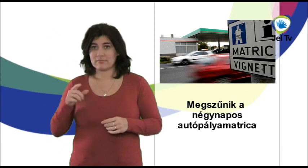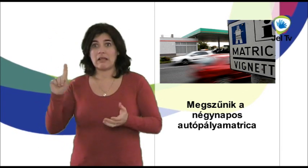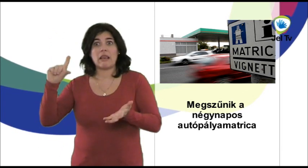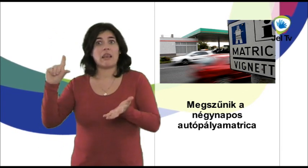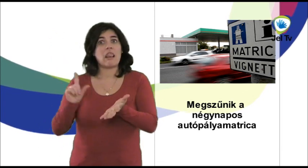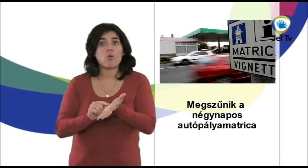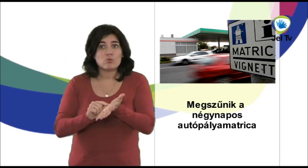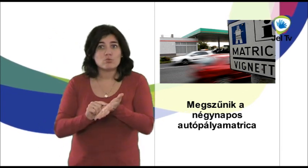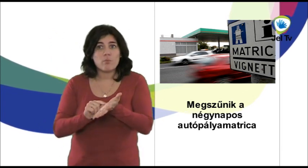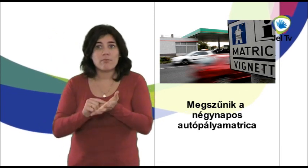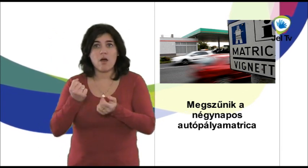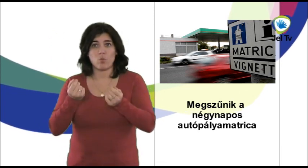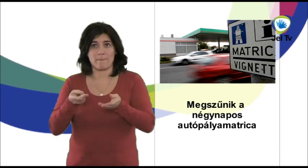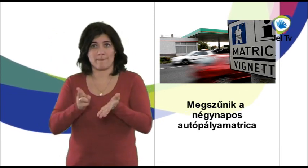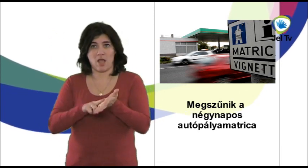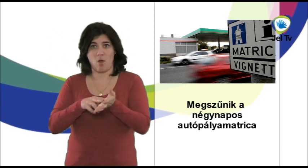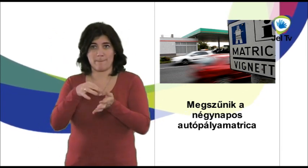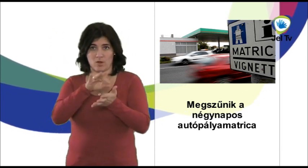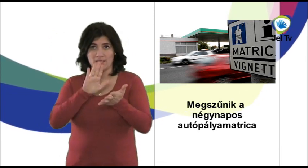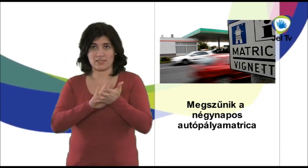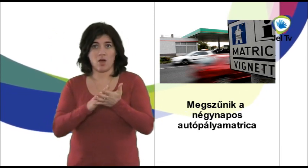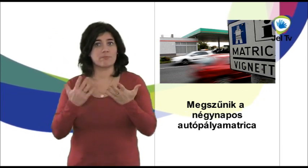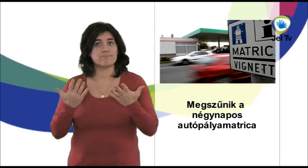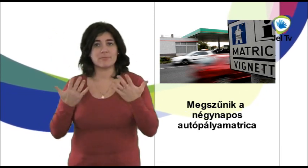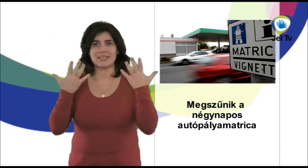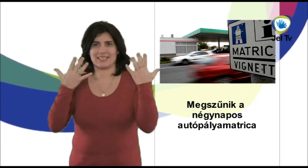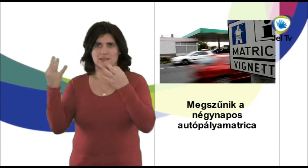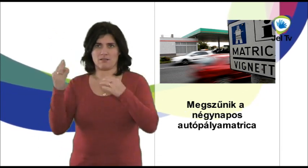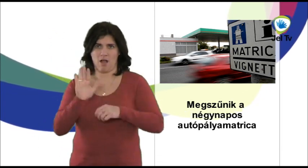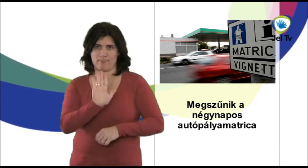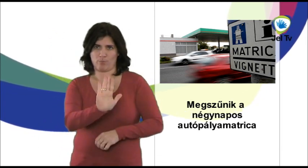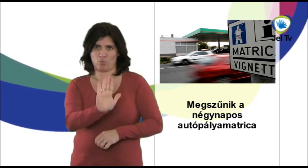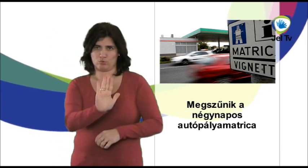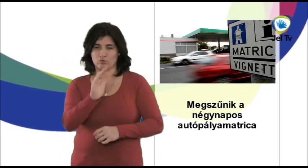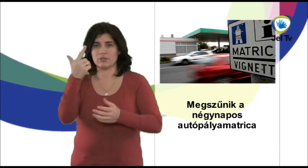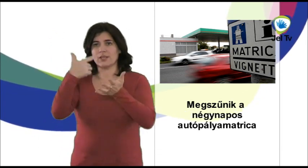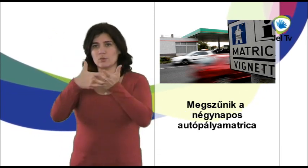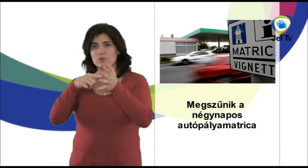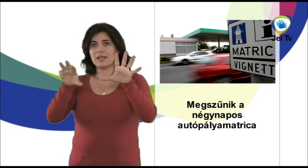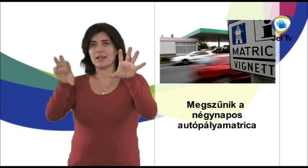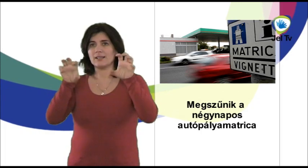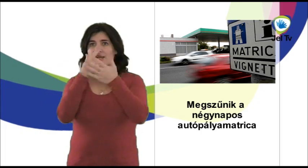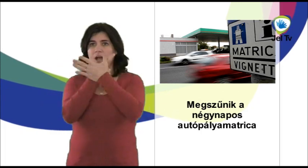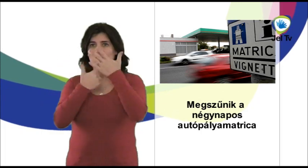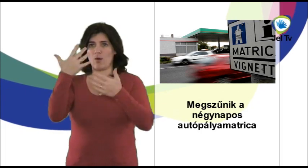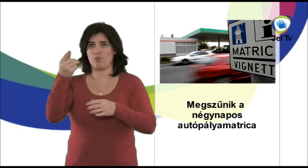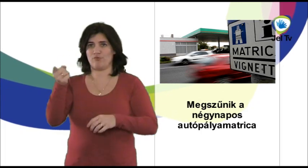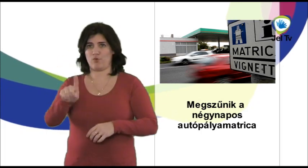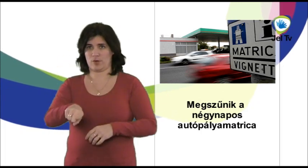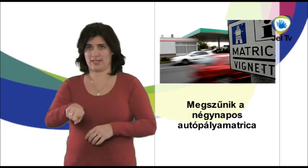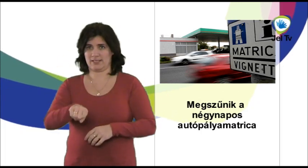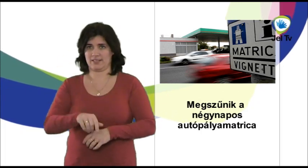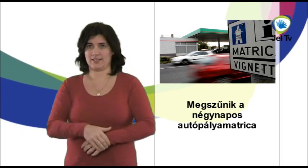Legolcsóbb autópálya-matrica 10 napos, 2975 Ft.